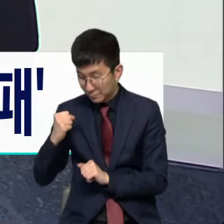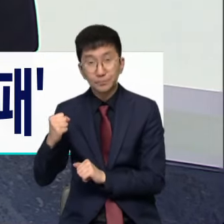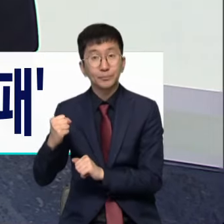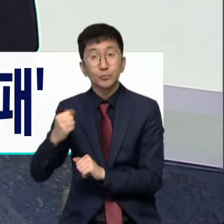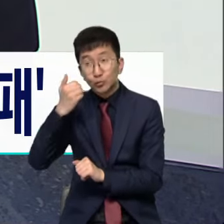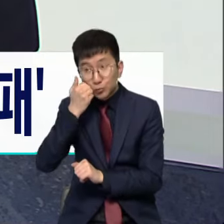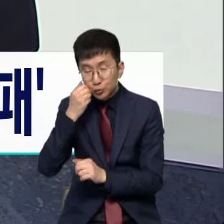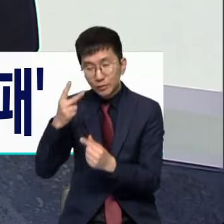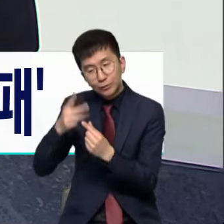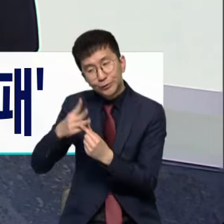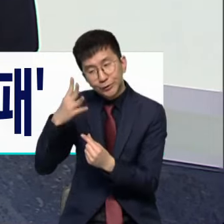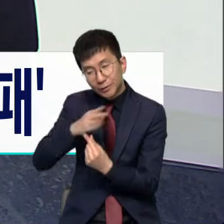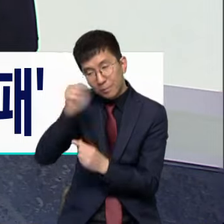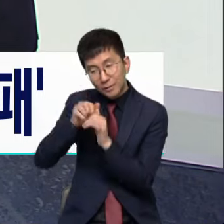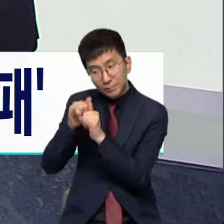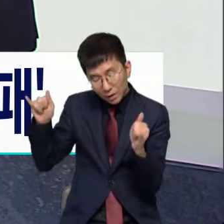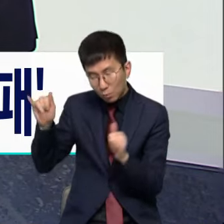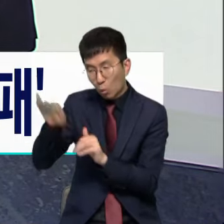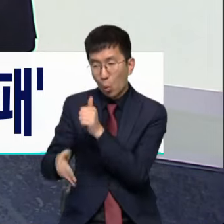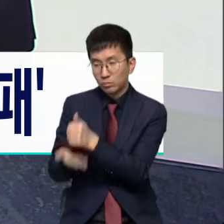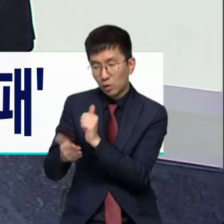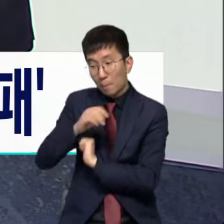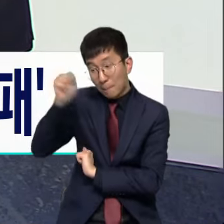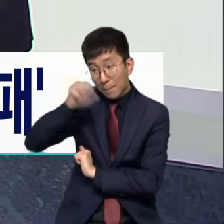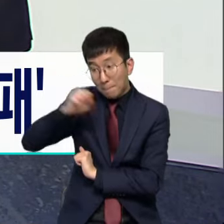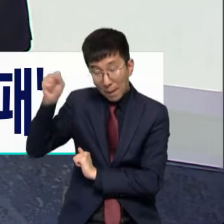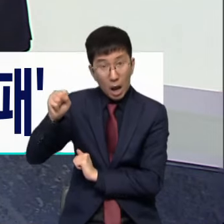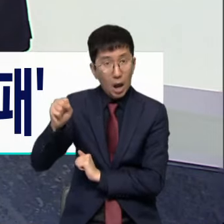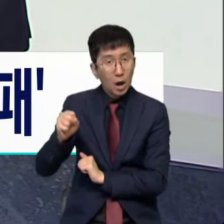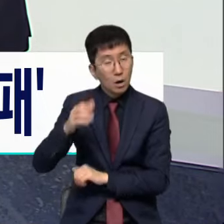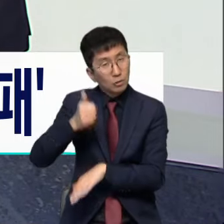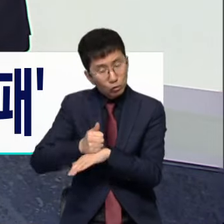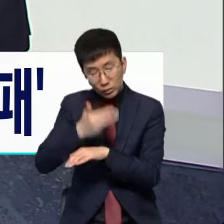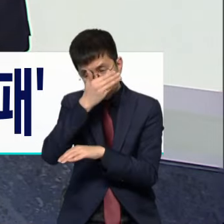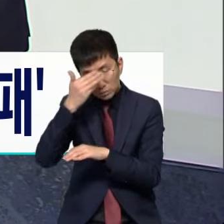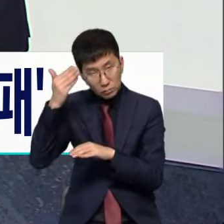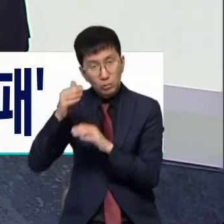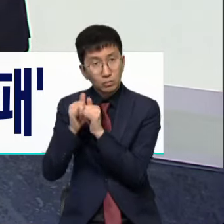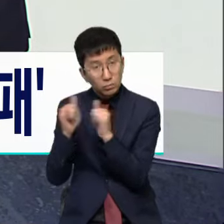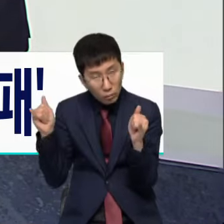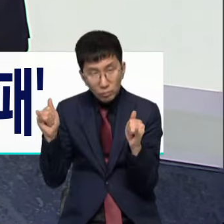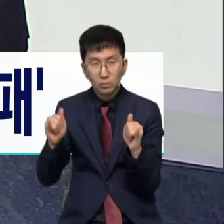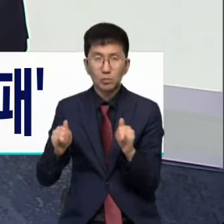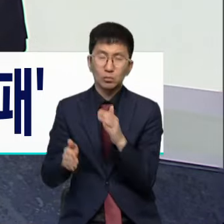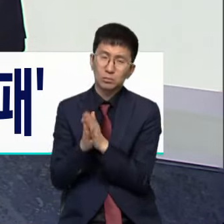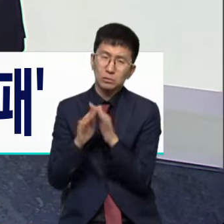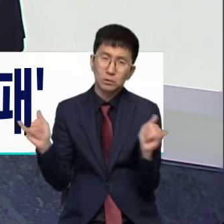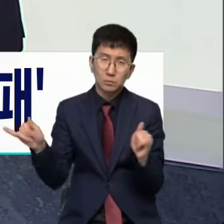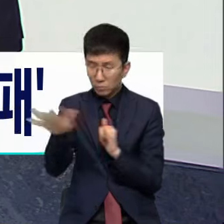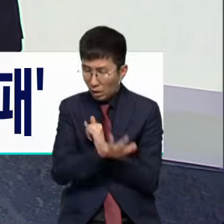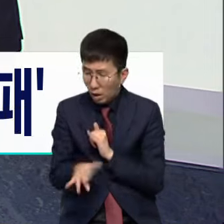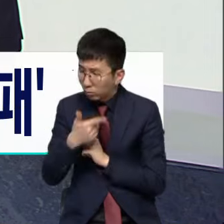적다는 비판이 나오자 국민의힘은 비례대표와 국민 추천제를 통해서 이걸 보완하겠다고 밝혔습니다.